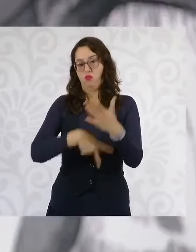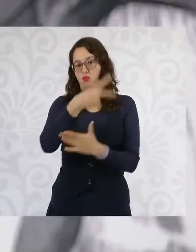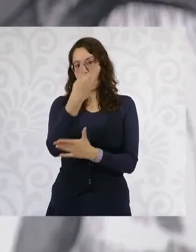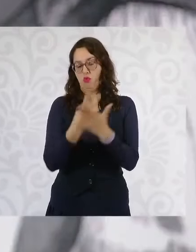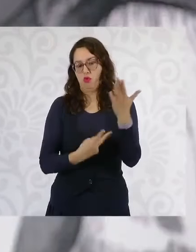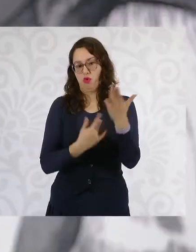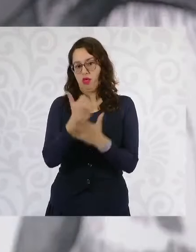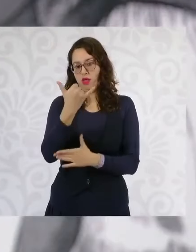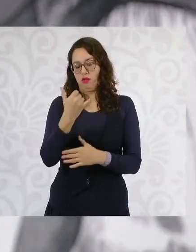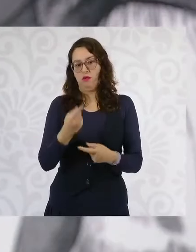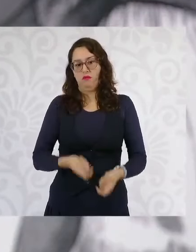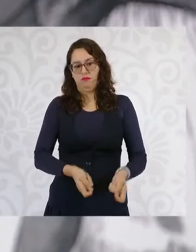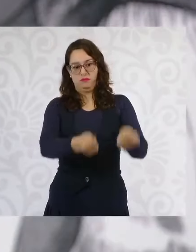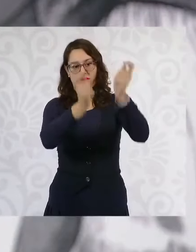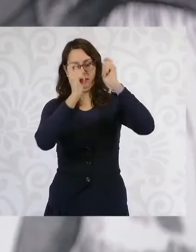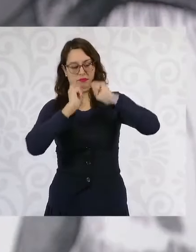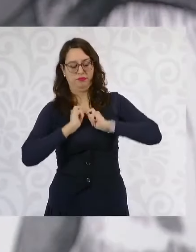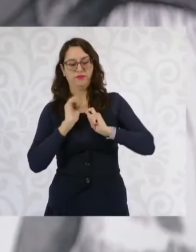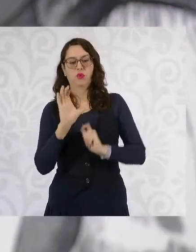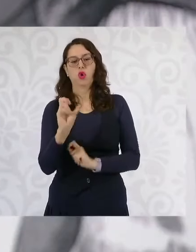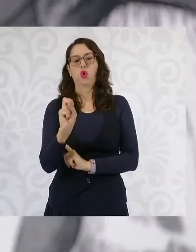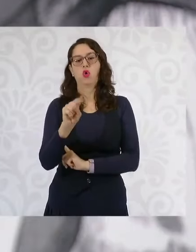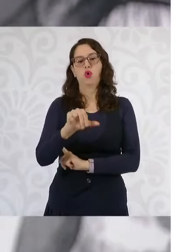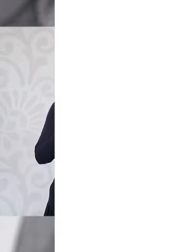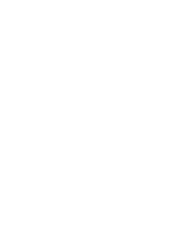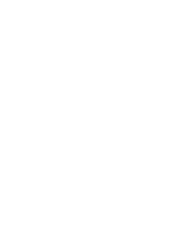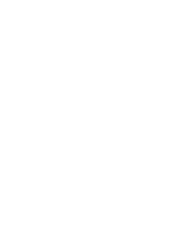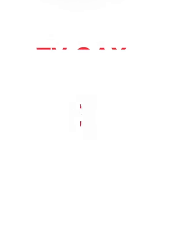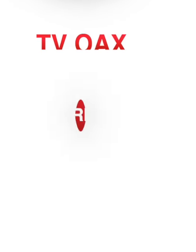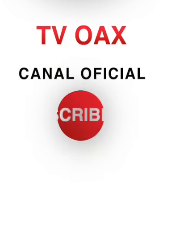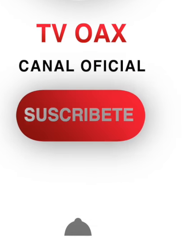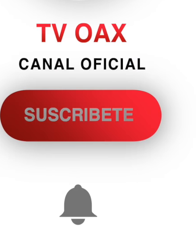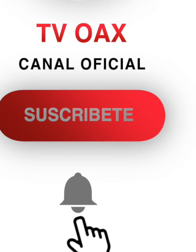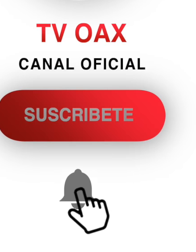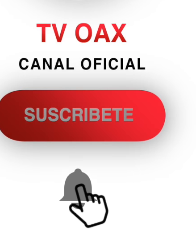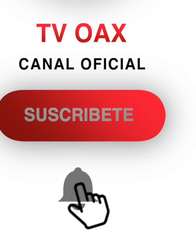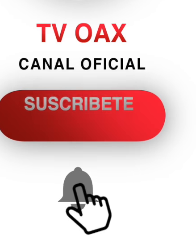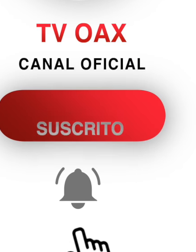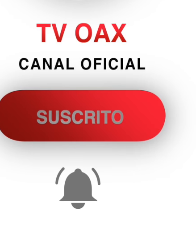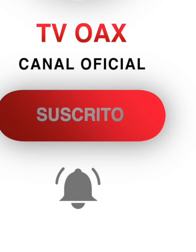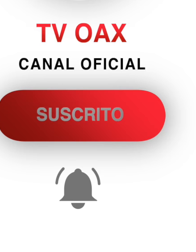secretaría de ciencia humanidades tecnología e Innovación se trata de la armadora o línea